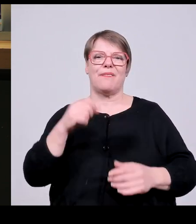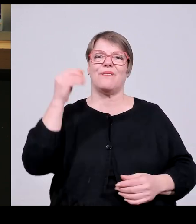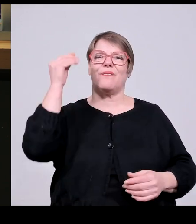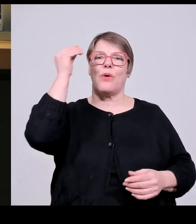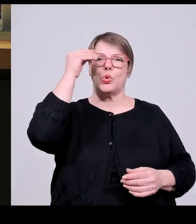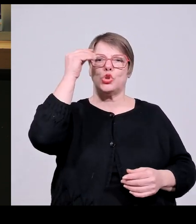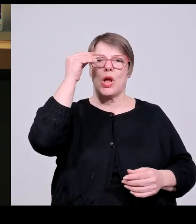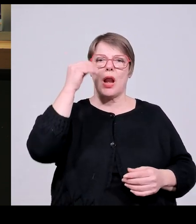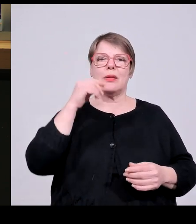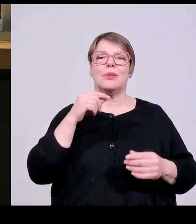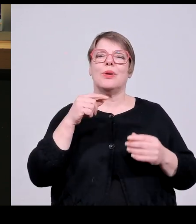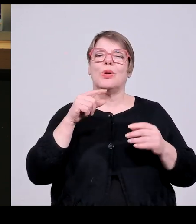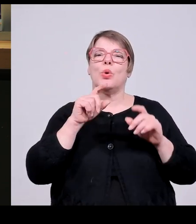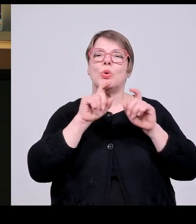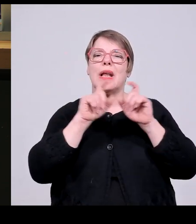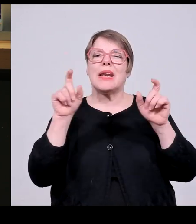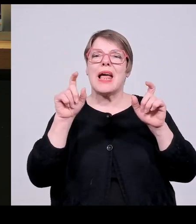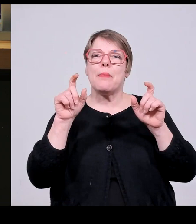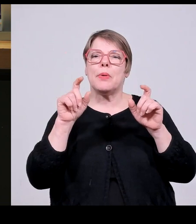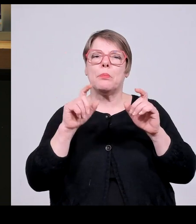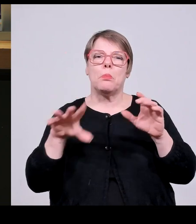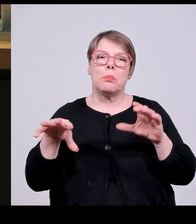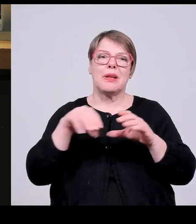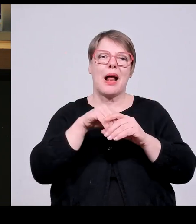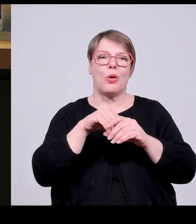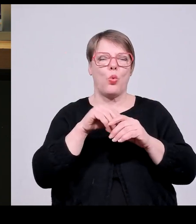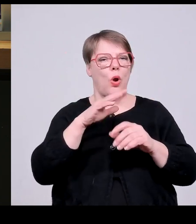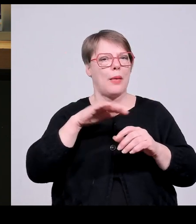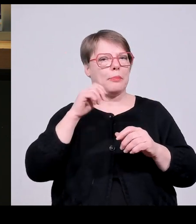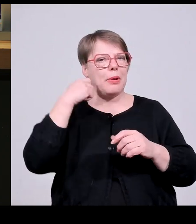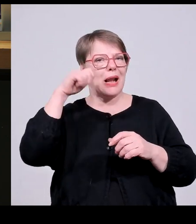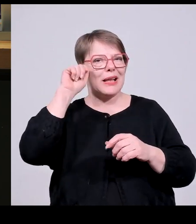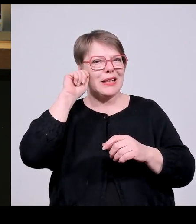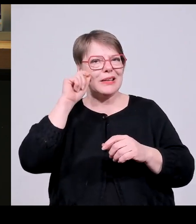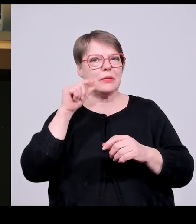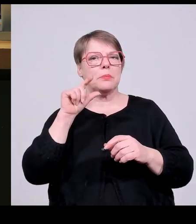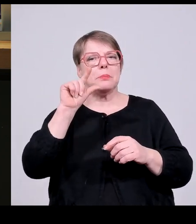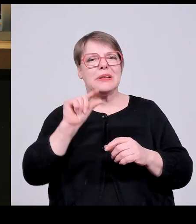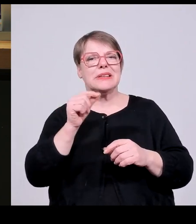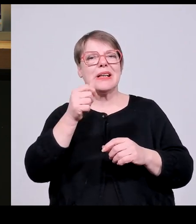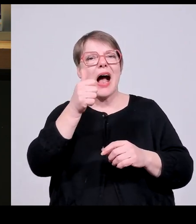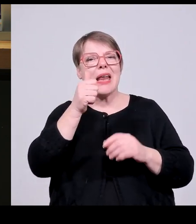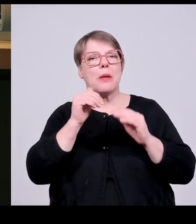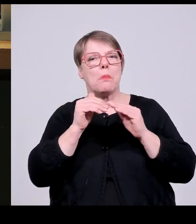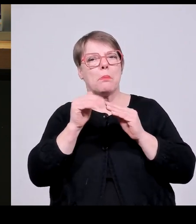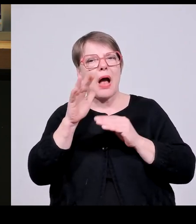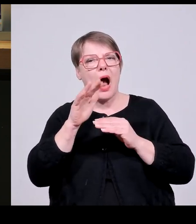wollen wir das Abfließen, von Monopol gewinnen, an private Unternehmen beenden und der Wirtschaft mit den Berlinern und